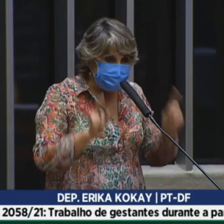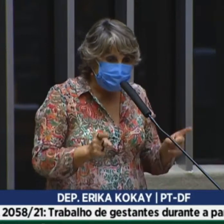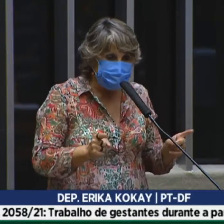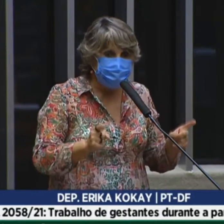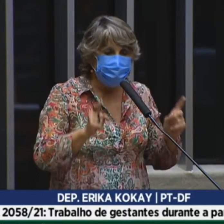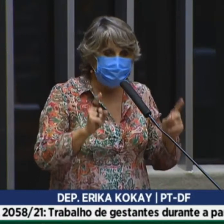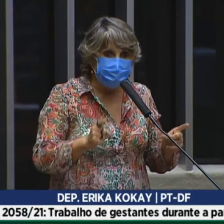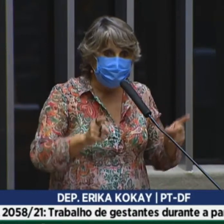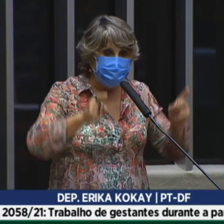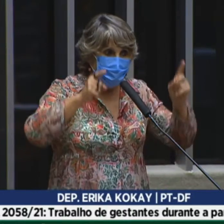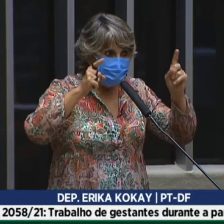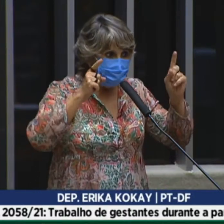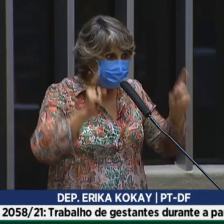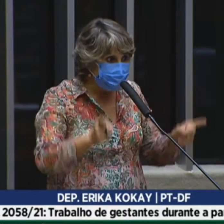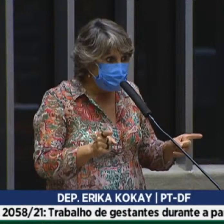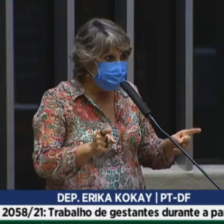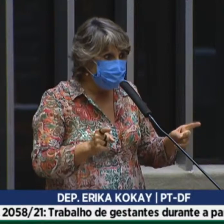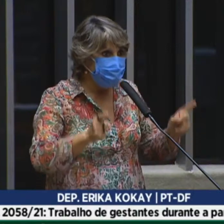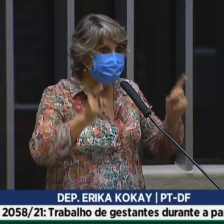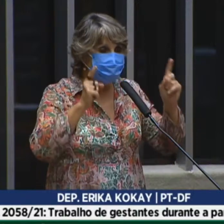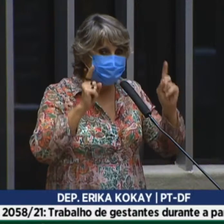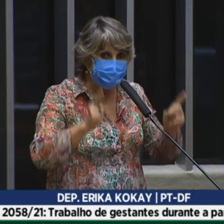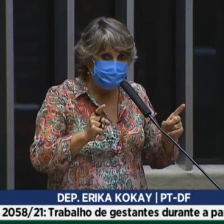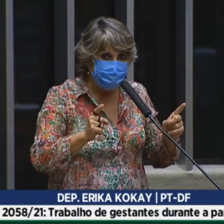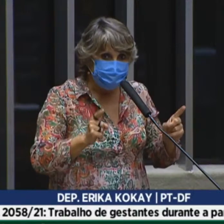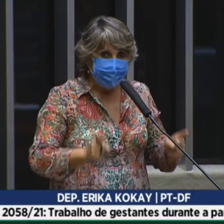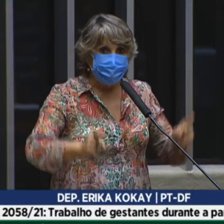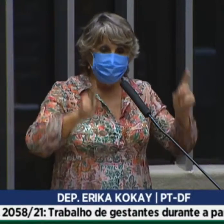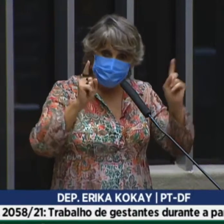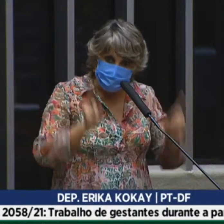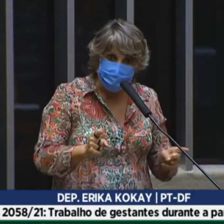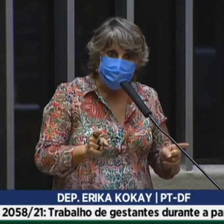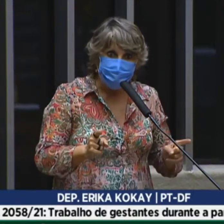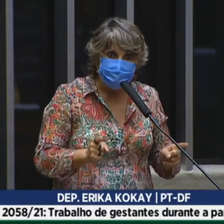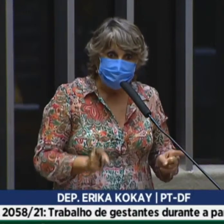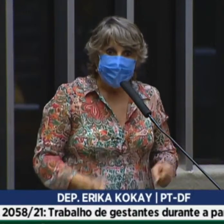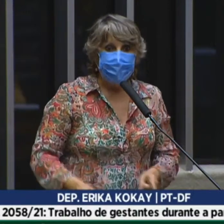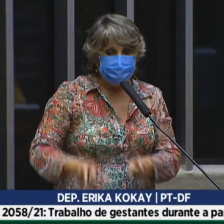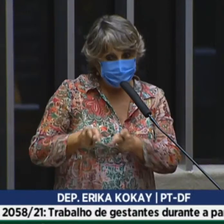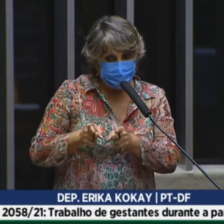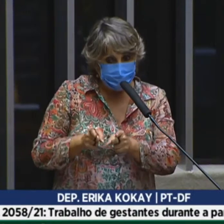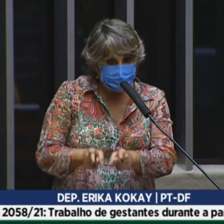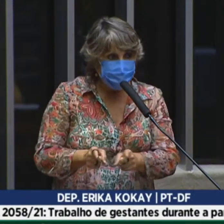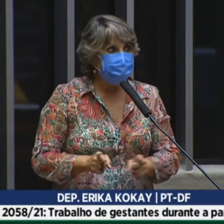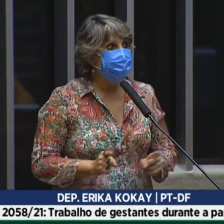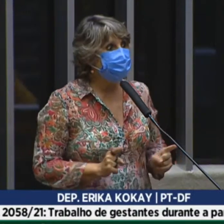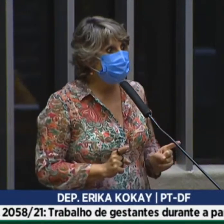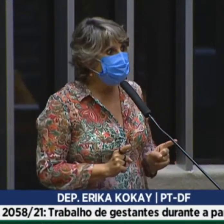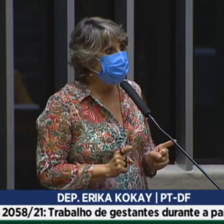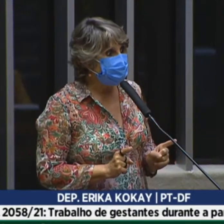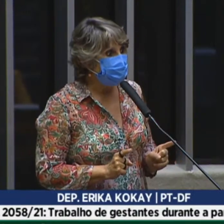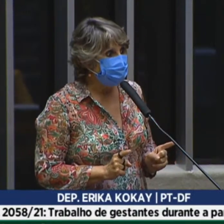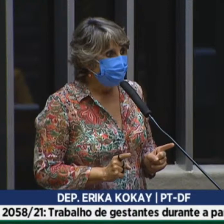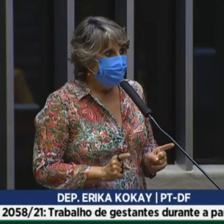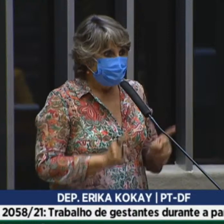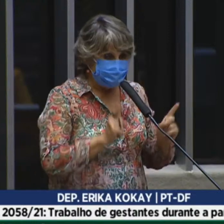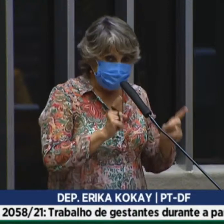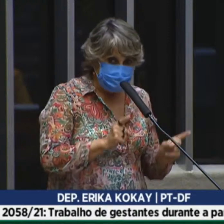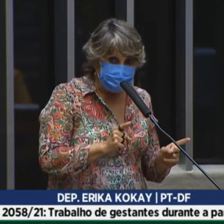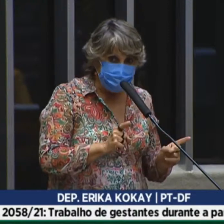UM AUXÍLIO DO ESTADO, NÓS SOMOS FAVORÁVEIS, ENTÃO, TEM ANTES, AUXÍLIO DO ESTADO PARA MICRO E PEQUENAS EMPRESAS, PARA AS EMPRESAS FILANTRÓ